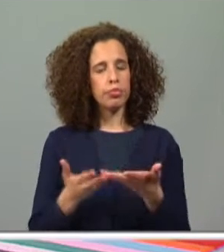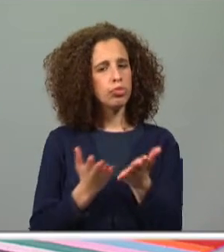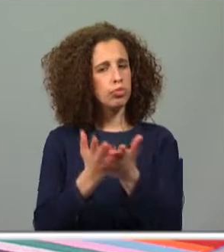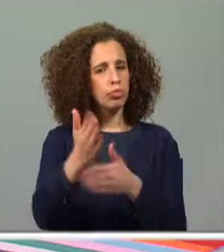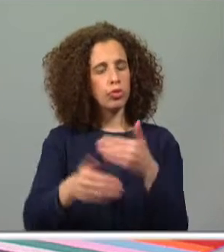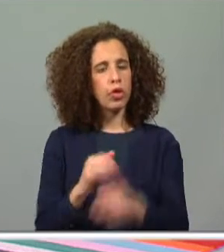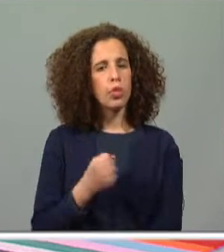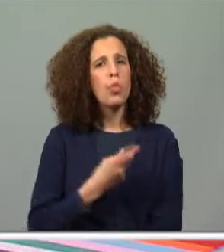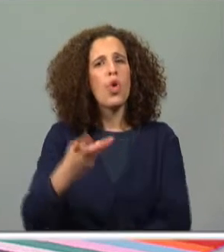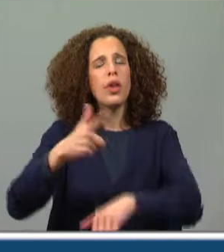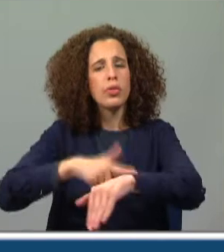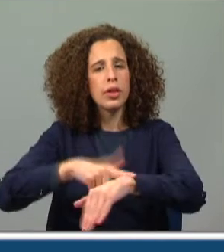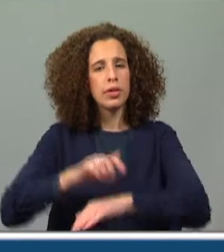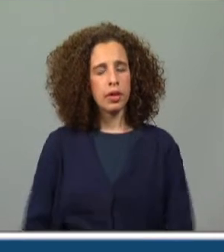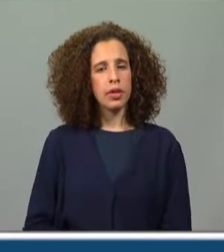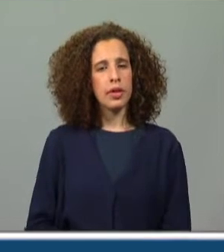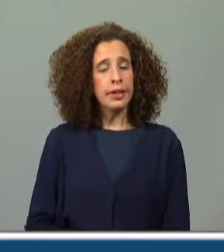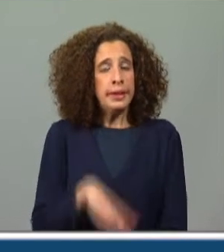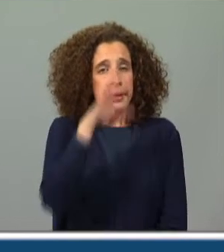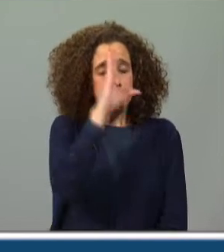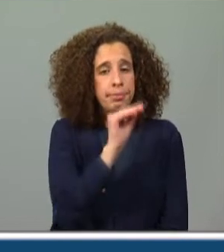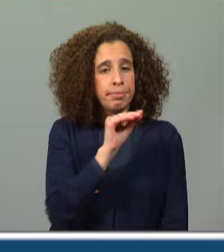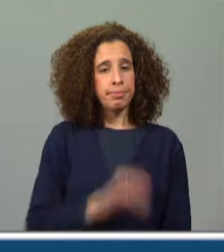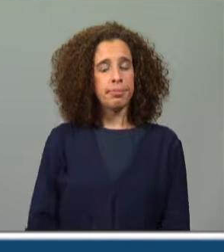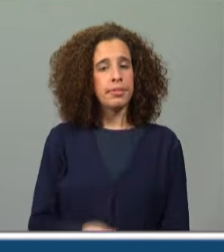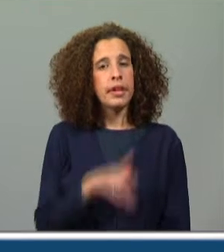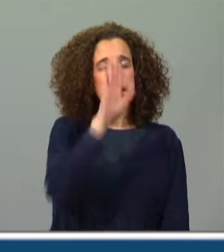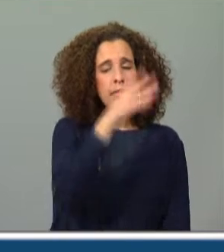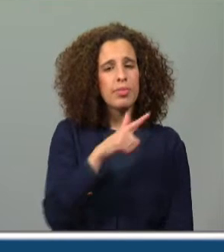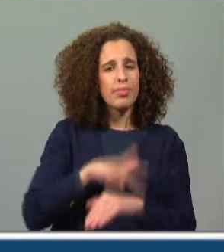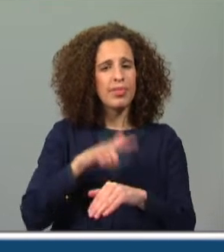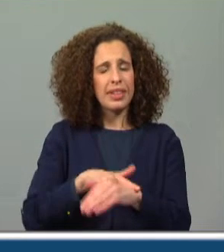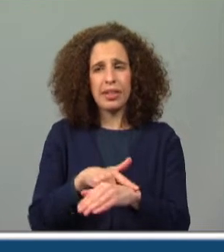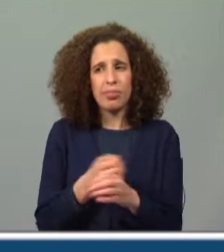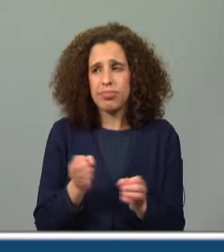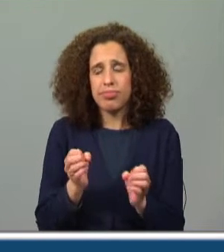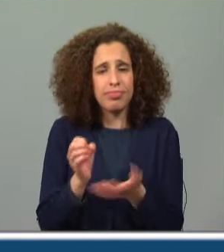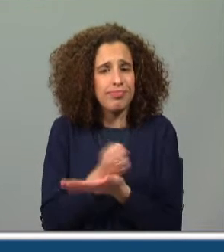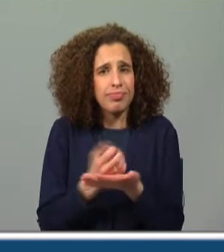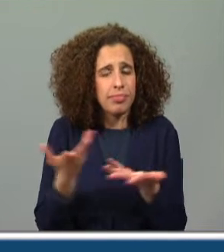o quanto tempo não sei ela não ela sabia que era tempo indefinido repara 我不知道多久了 她不知道那是時間無限期修復